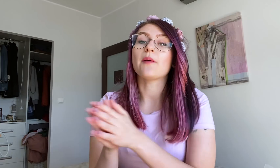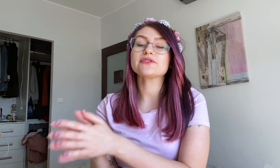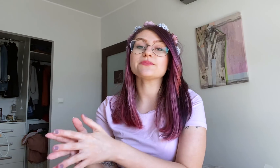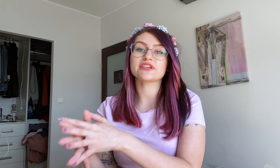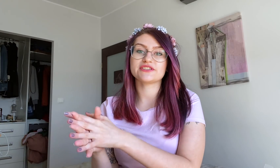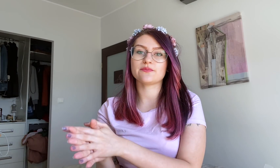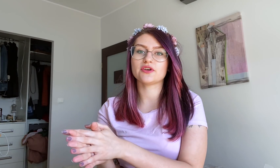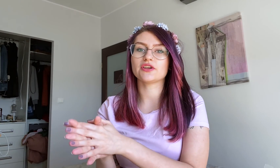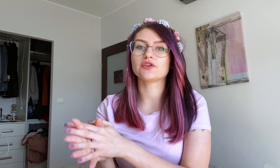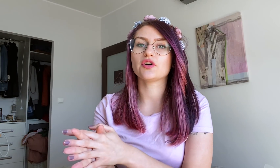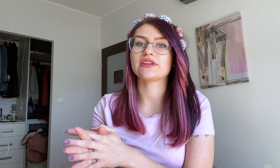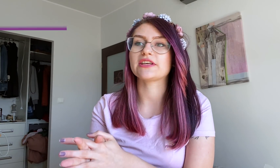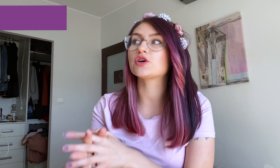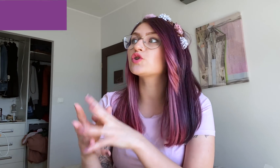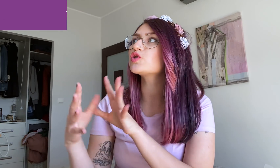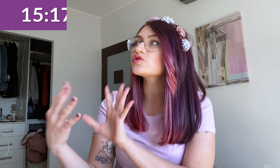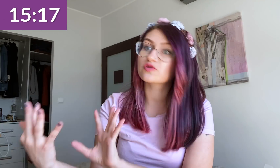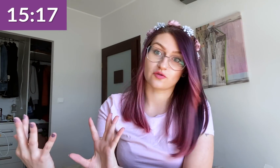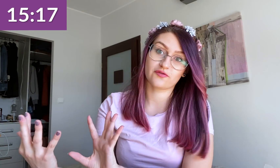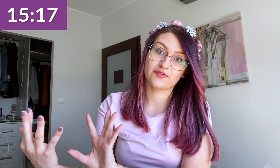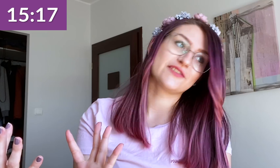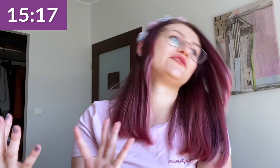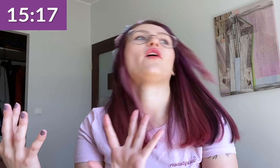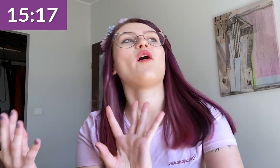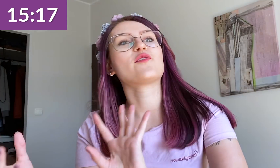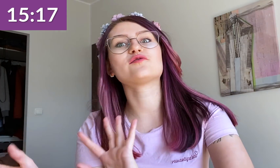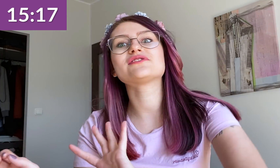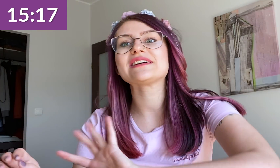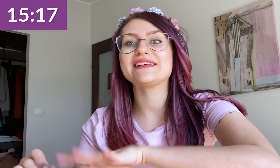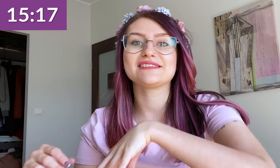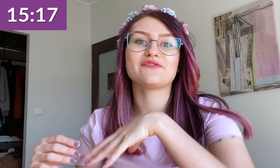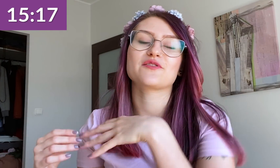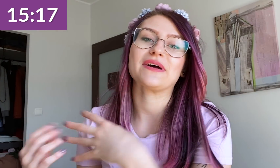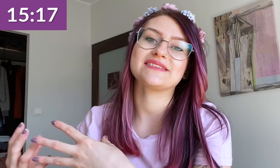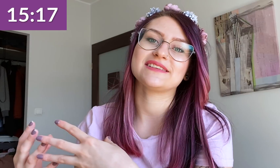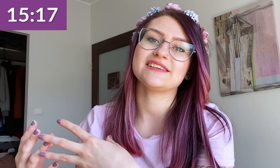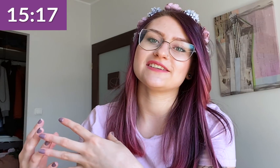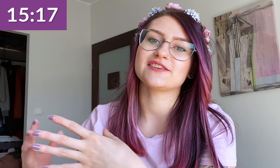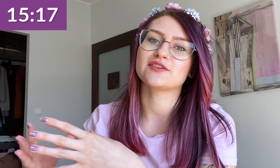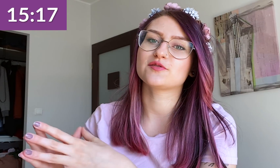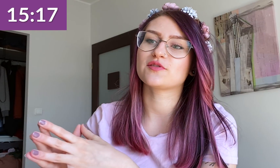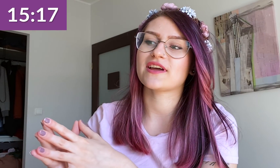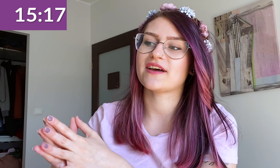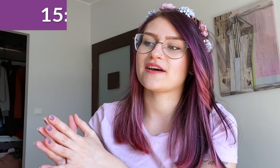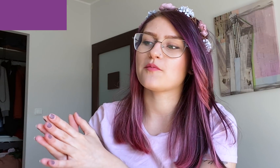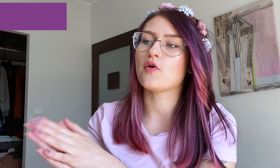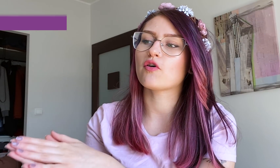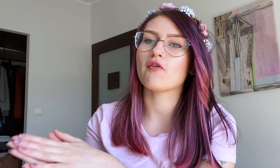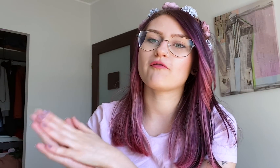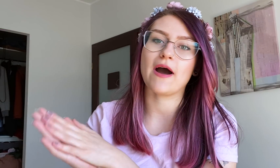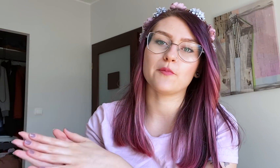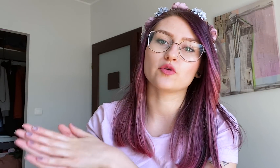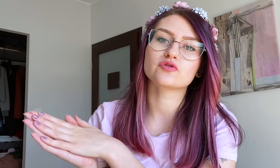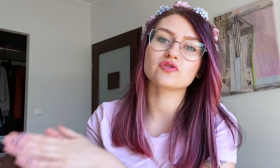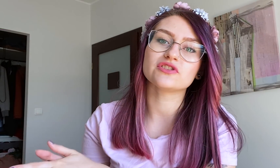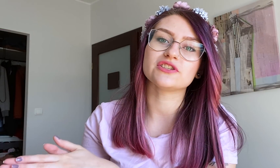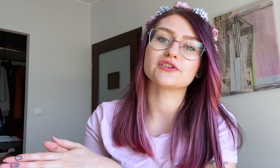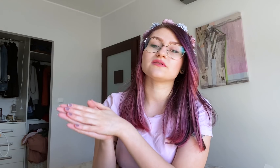A potem przejdziemy do takich kruczków, do różnych dezinformacji, które mogą Wam utrudnić